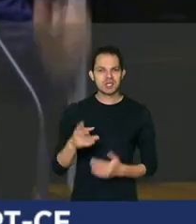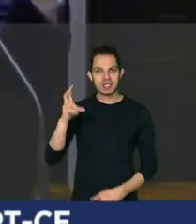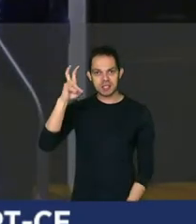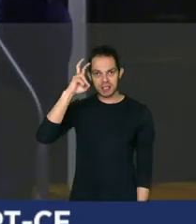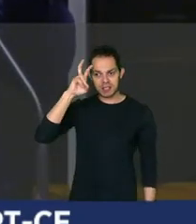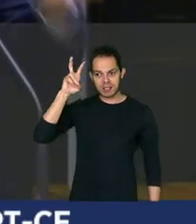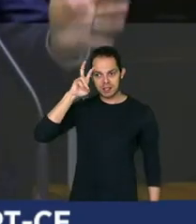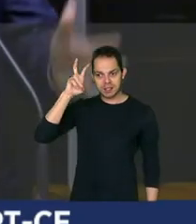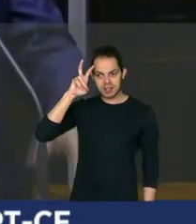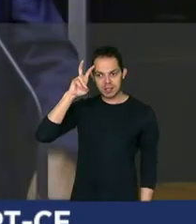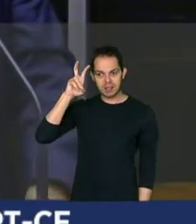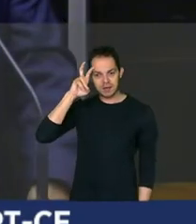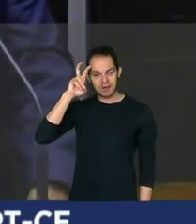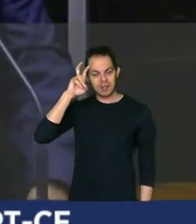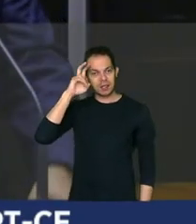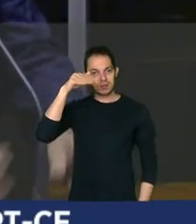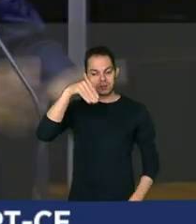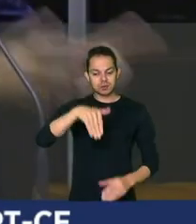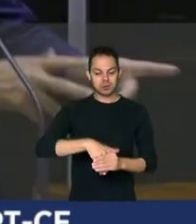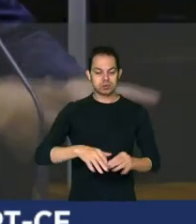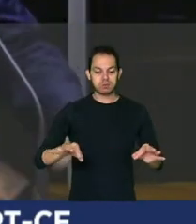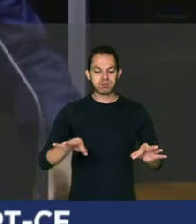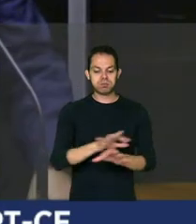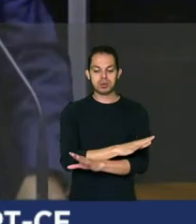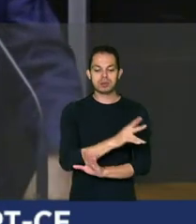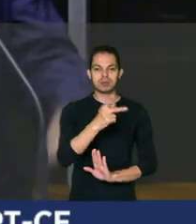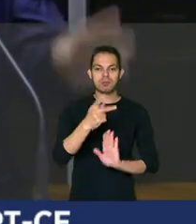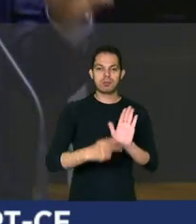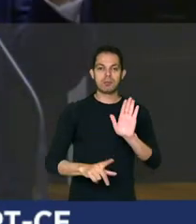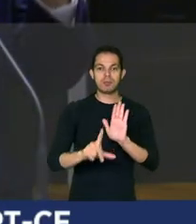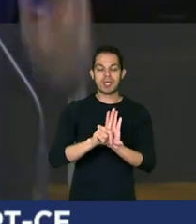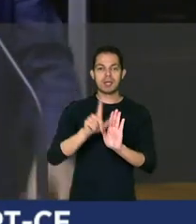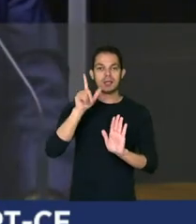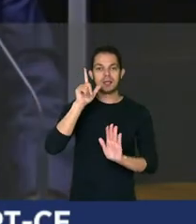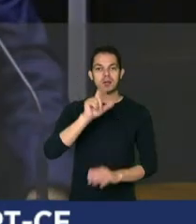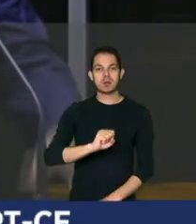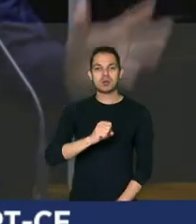EMERGENCIAL HOJE? ESTA CASA... HOJE CONCLUIR A VOTAÇÃO DO